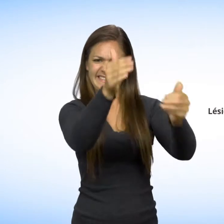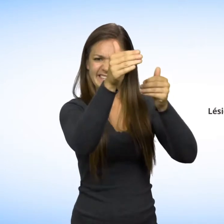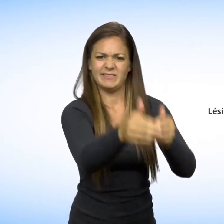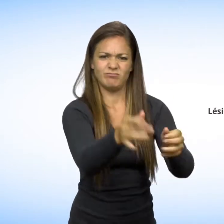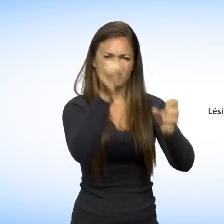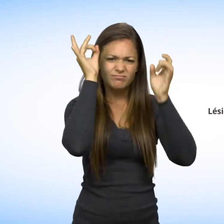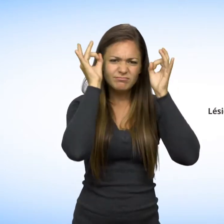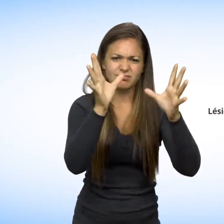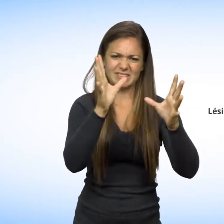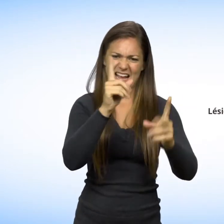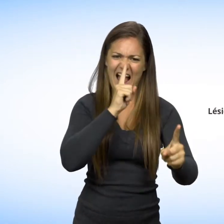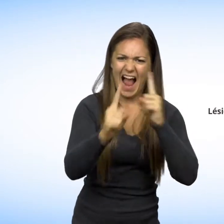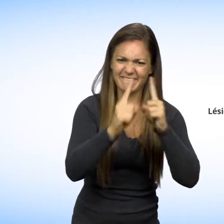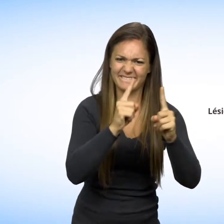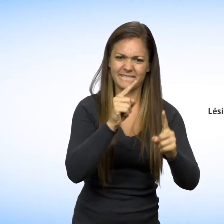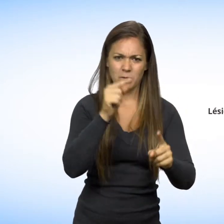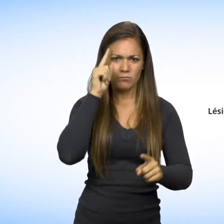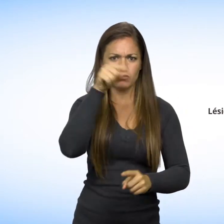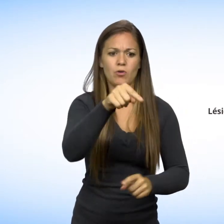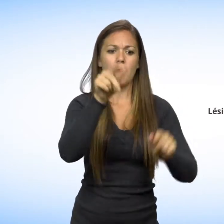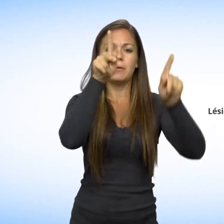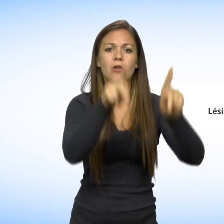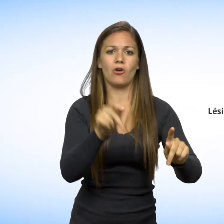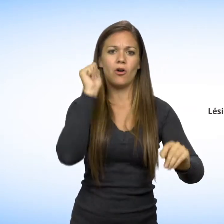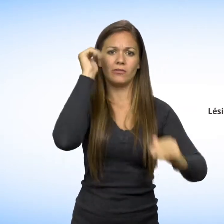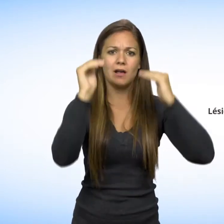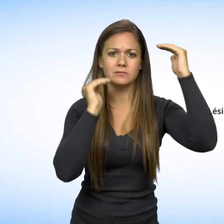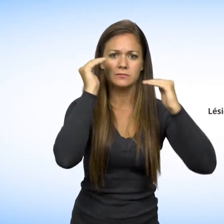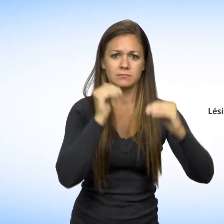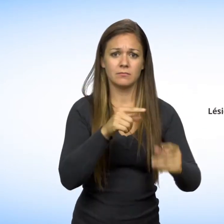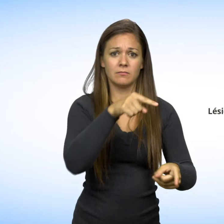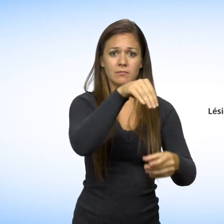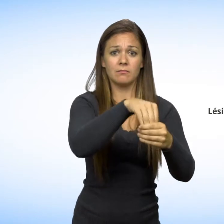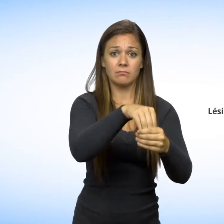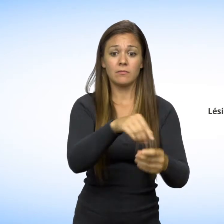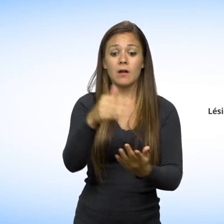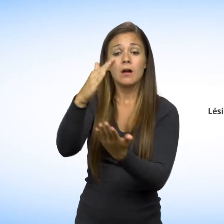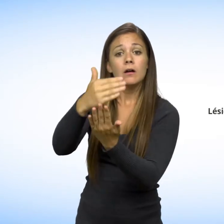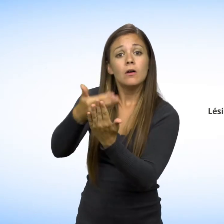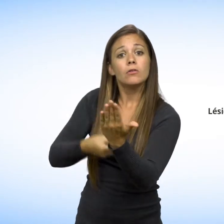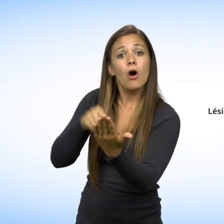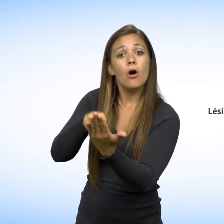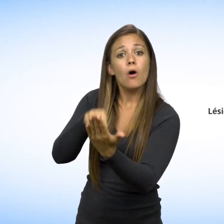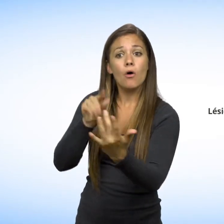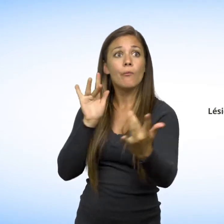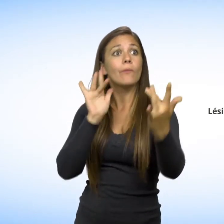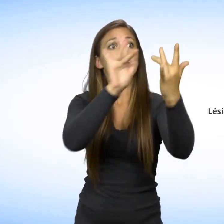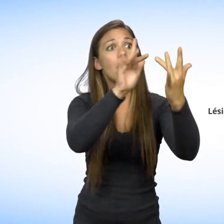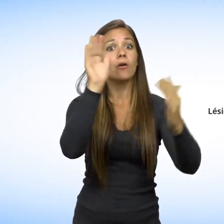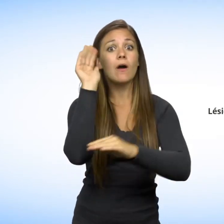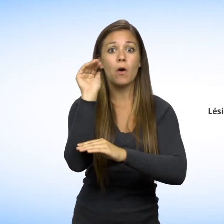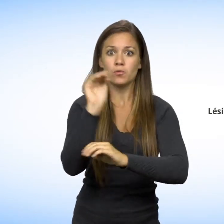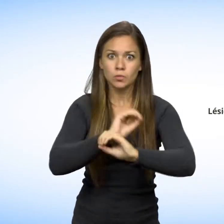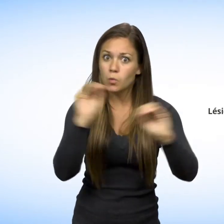d'encadrement intensif pour un adolescent. Celui-ci désire contacter son avocate pour